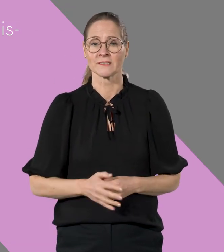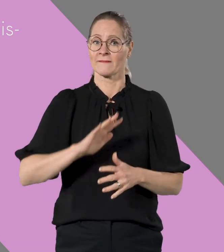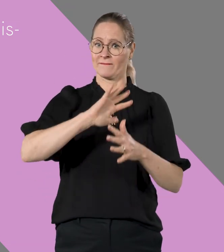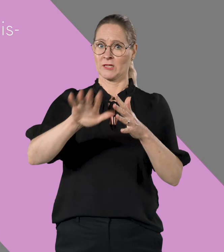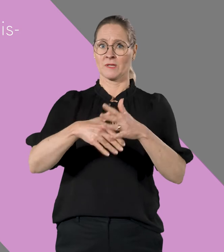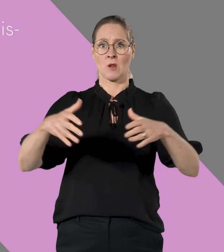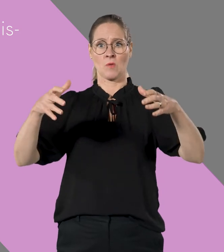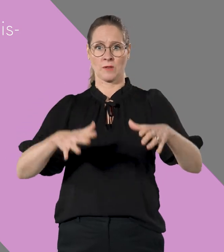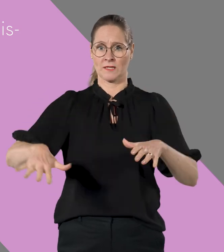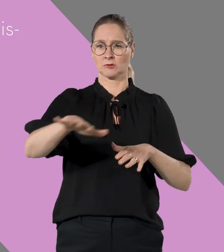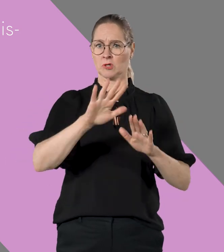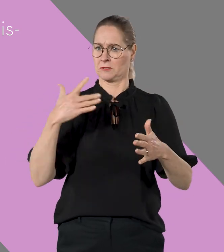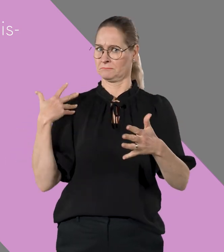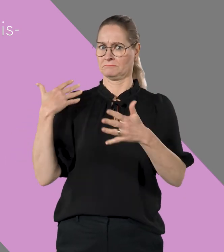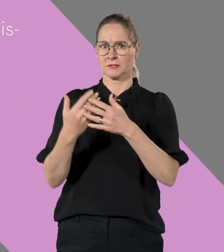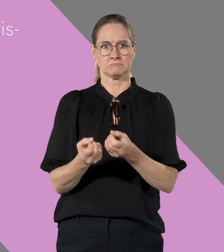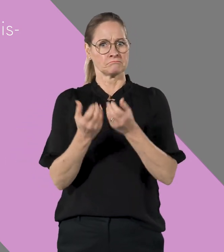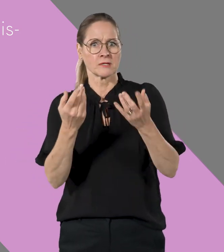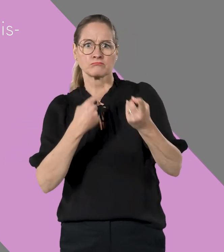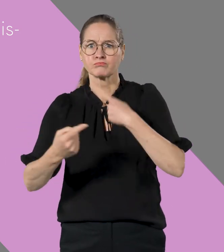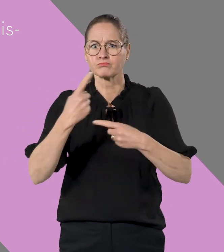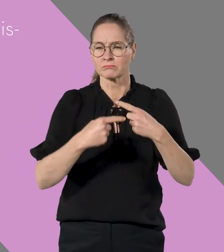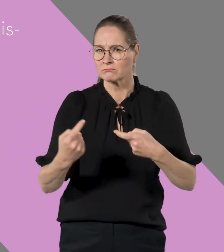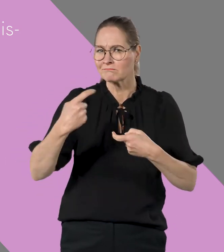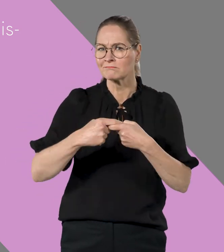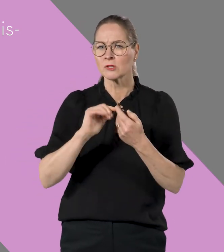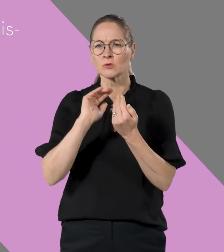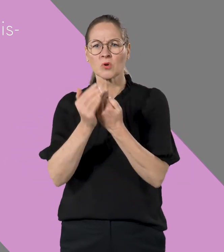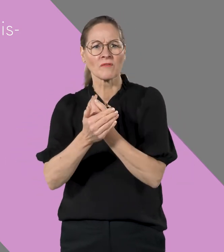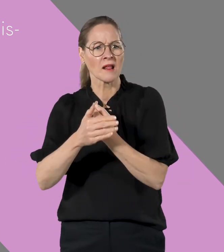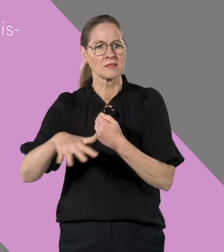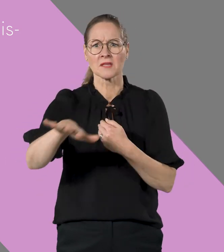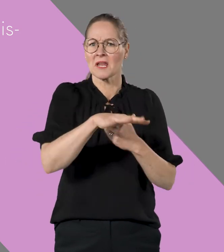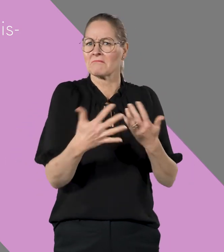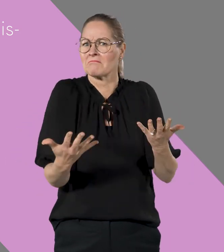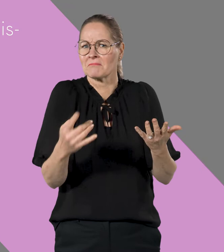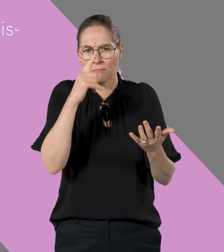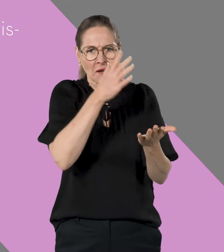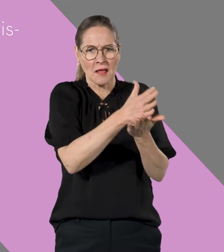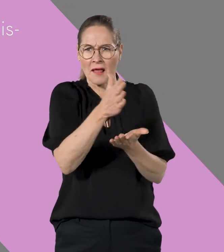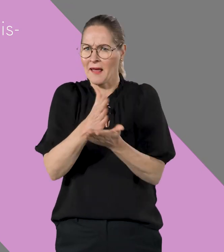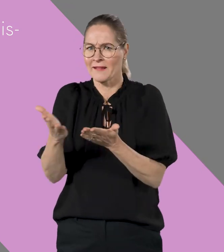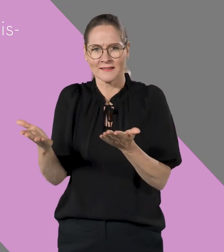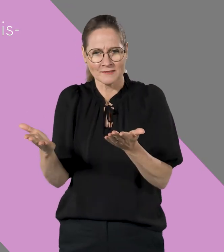Viittomakielisessä yhteisössä on syntynyt viime aikoina keskustelua - turvallisemman tilan periaatteista.